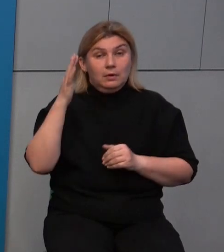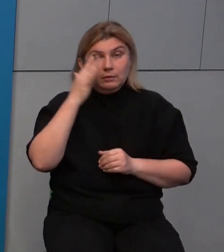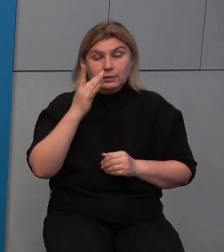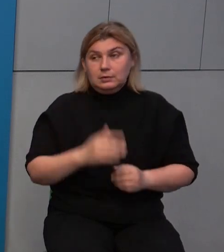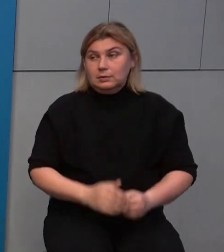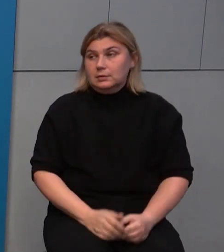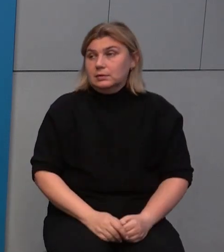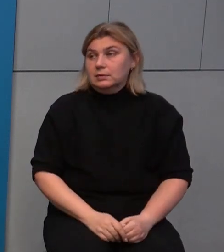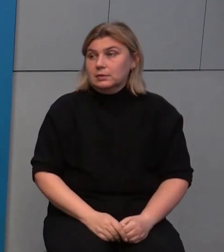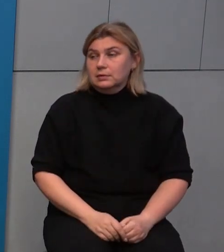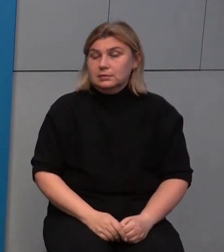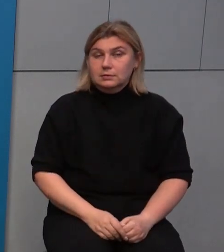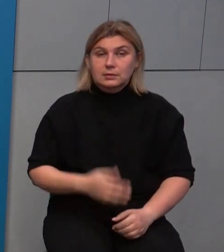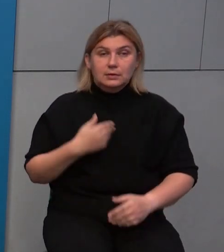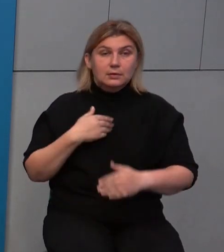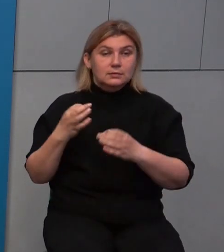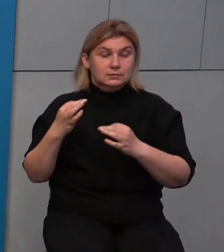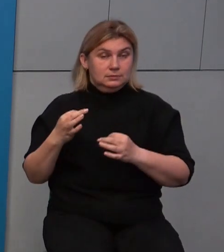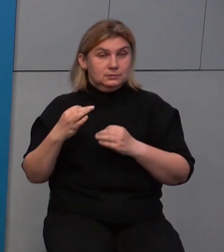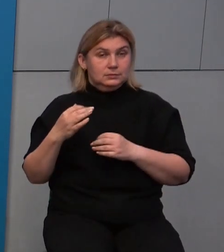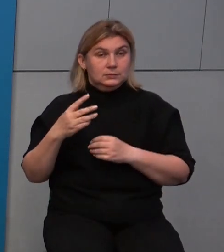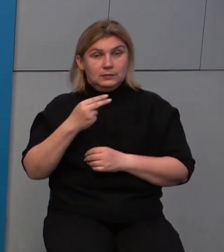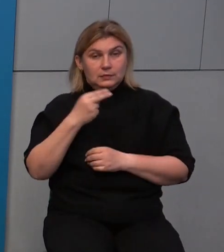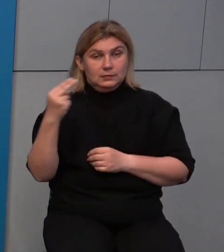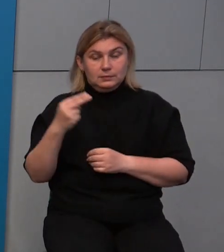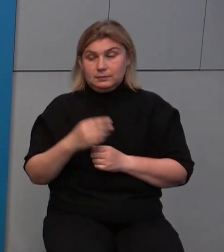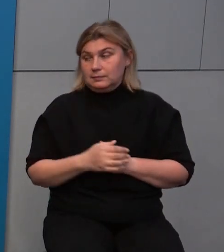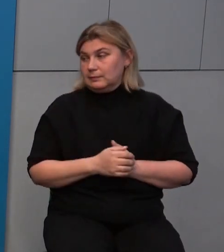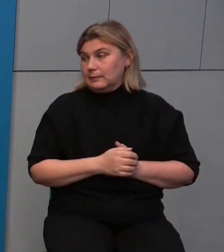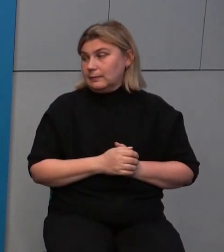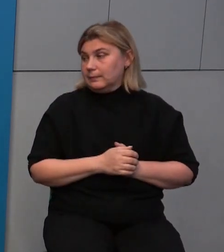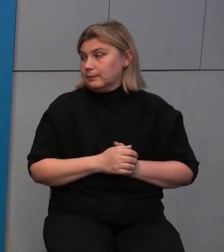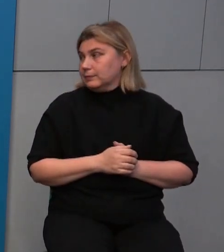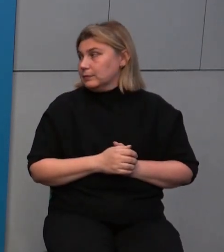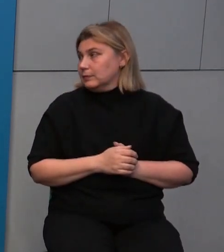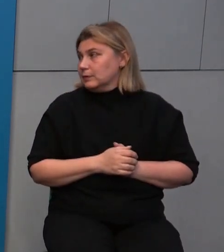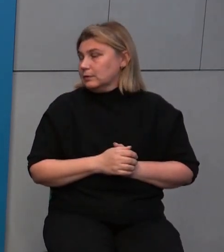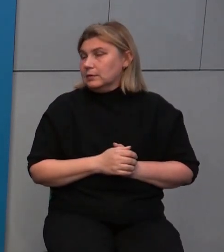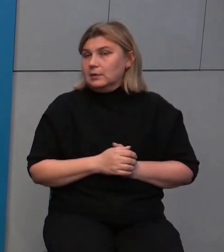Ja bym trochę wyszedł z tych tematów teraz i może byśmy się trochę skierowali